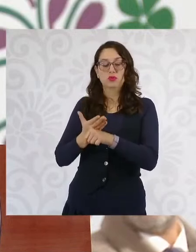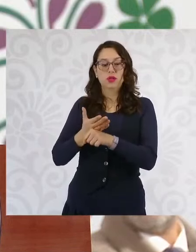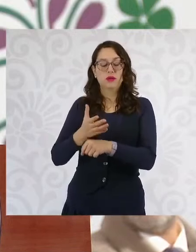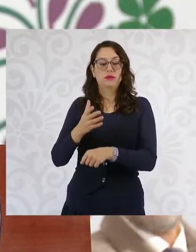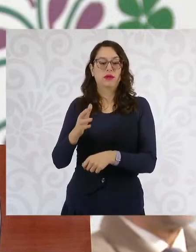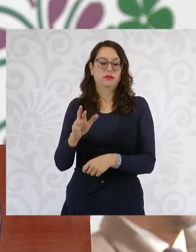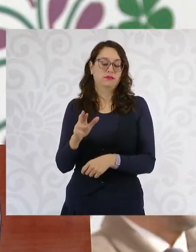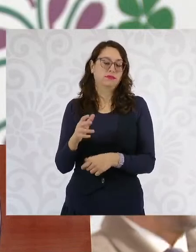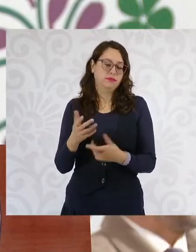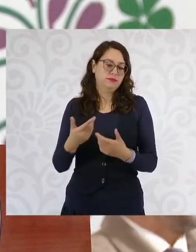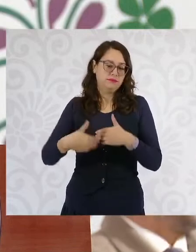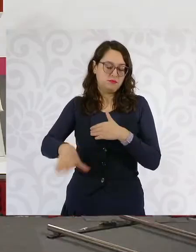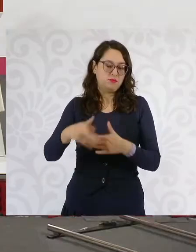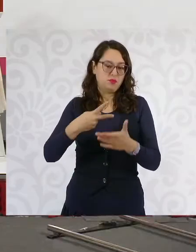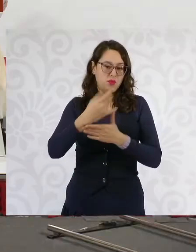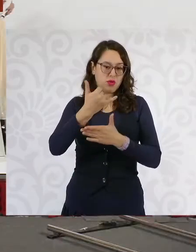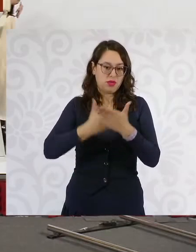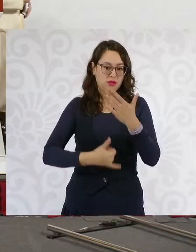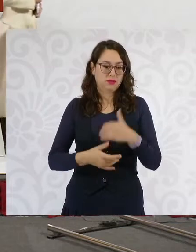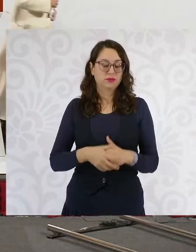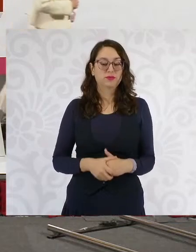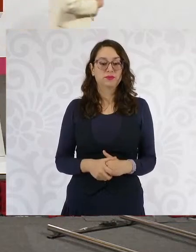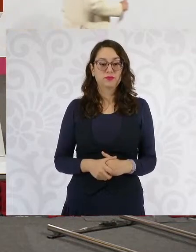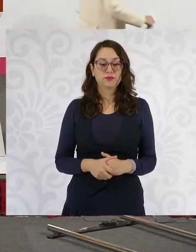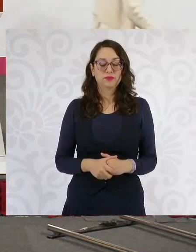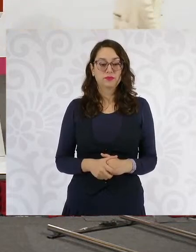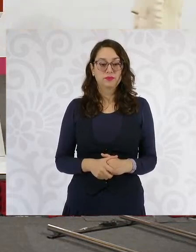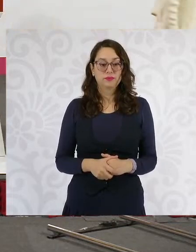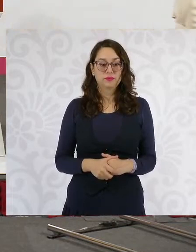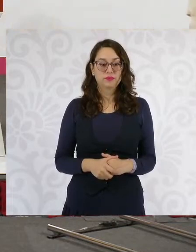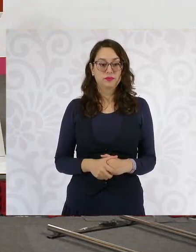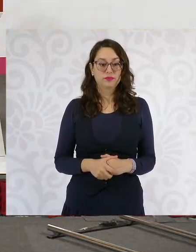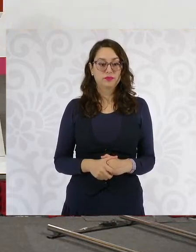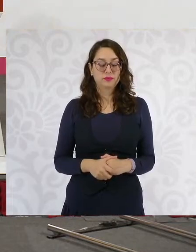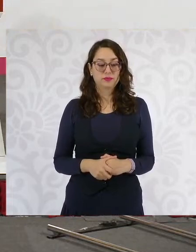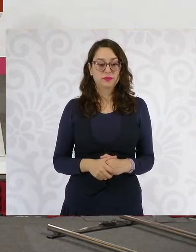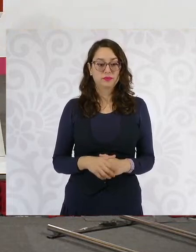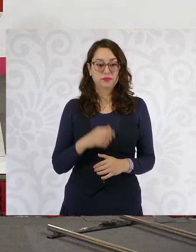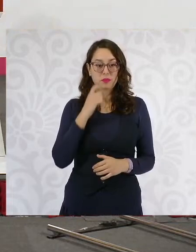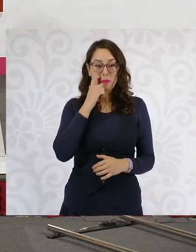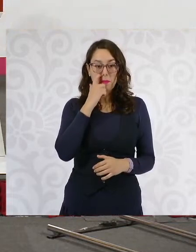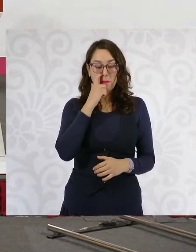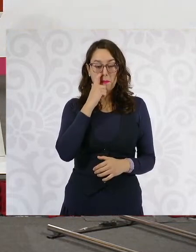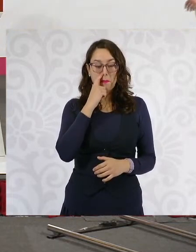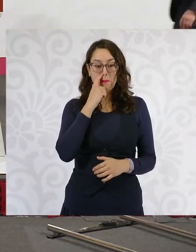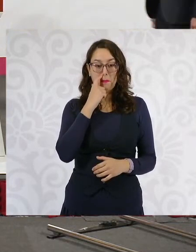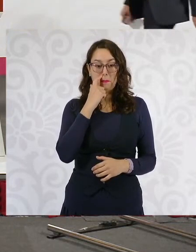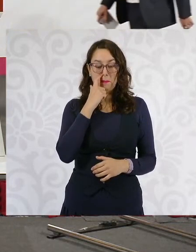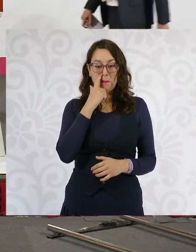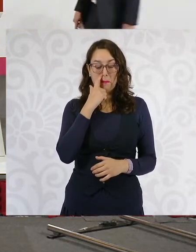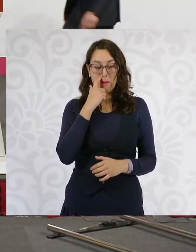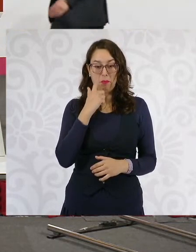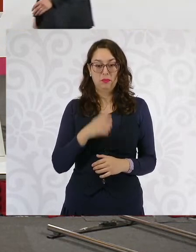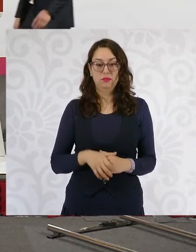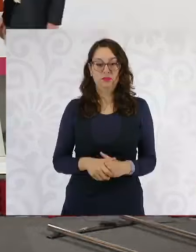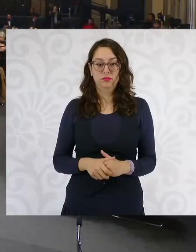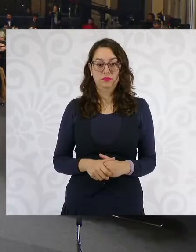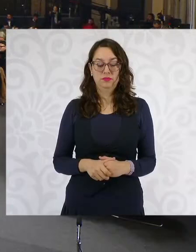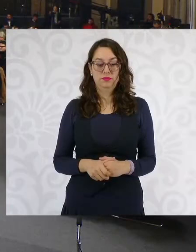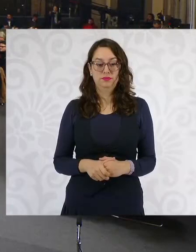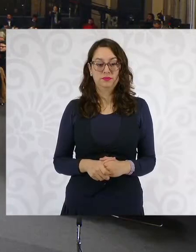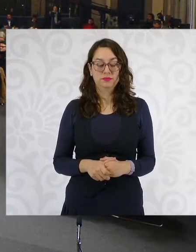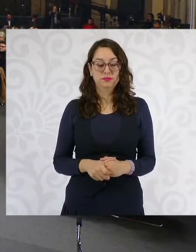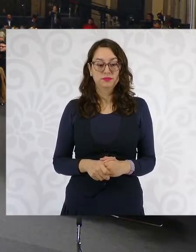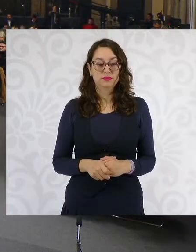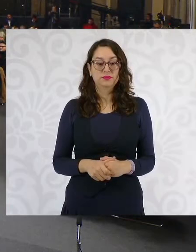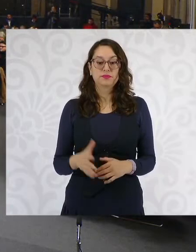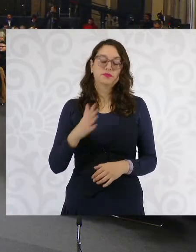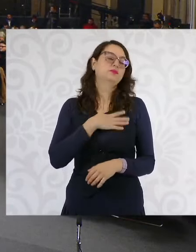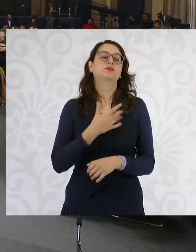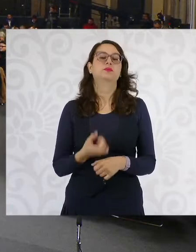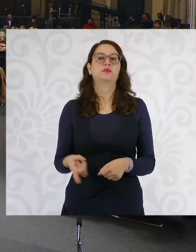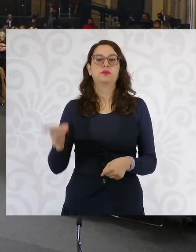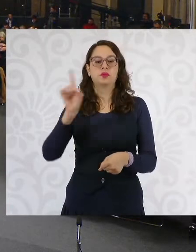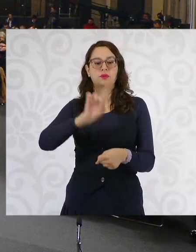gracias gracias Buenos días exactamente si Puos